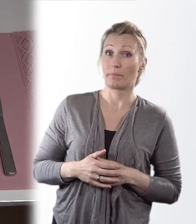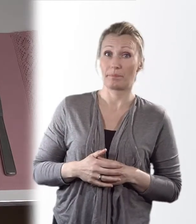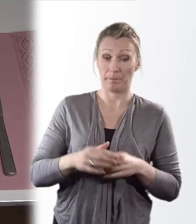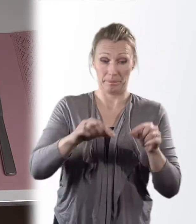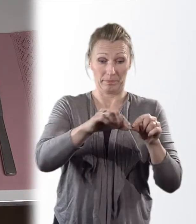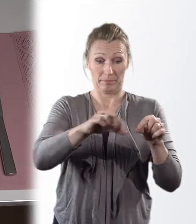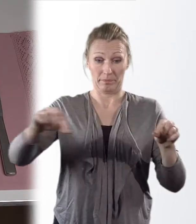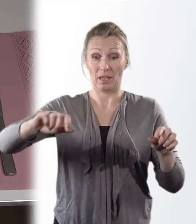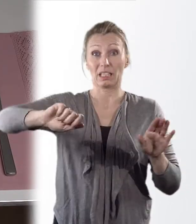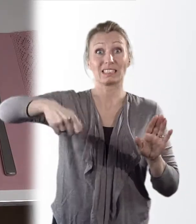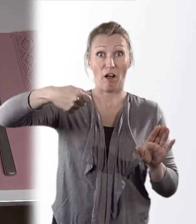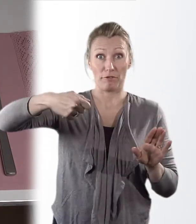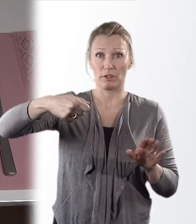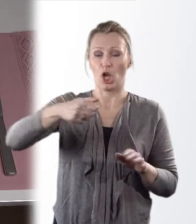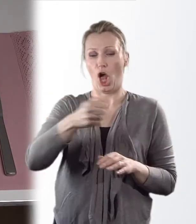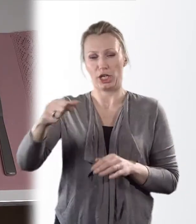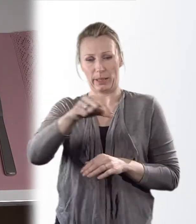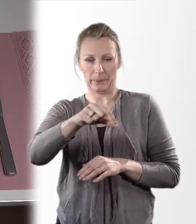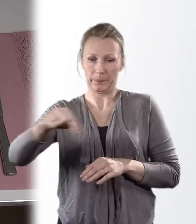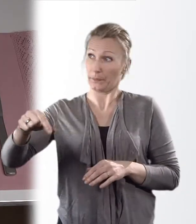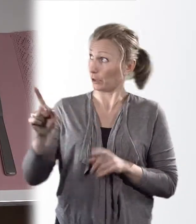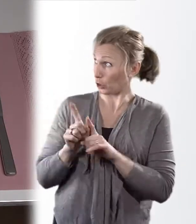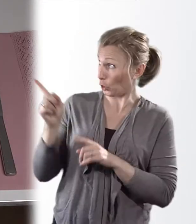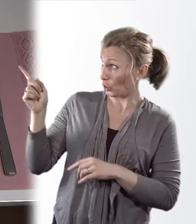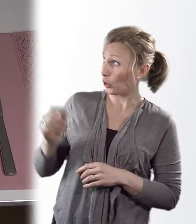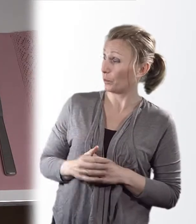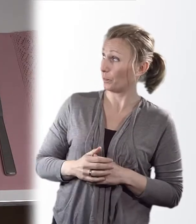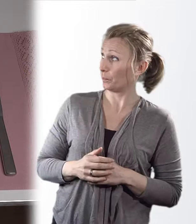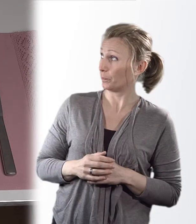Skaftet på skjeen skal ligge mot høyre.